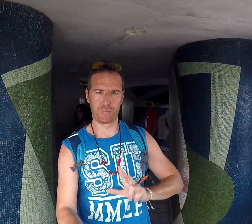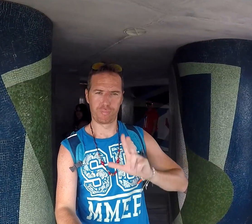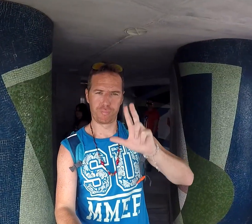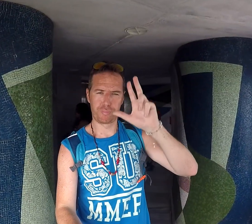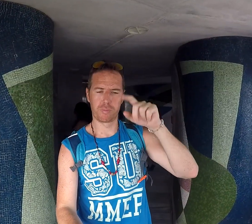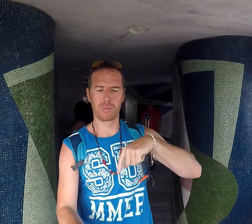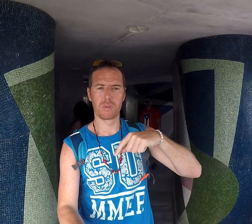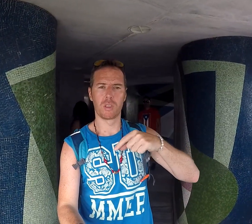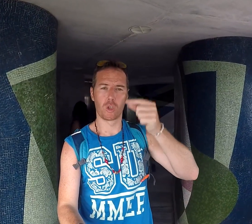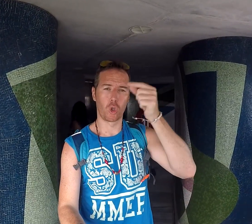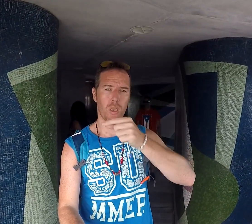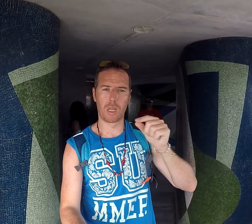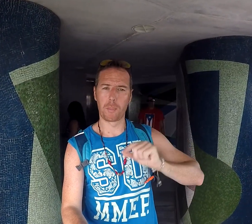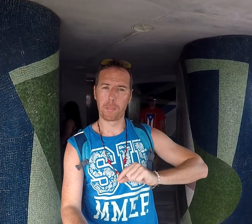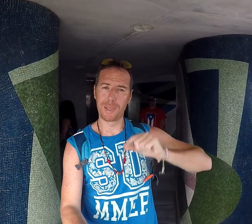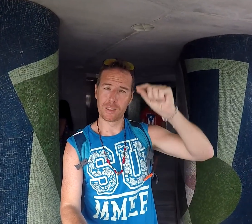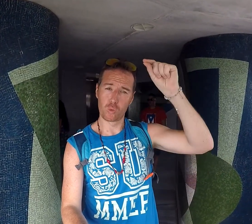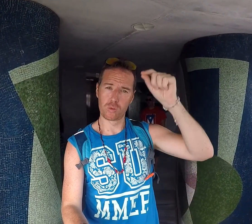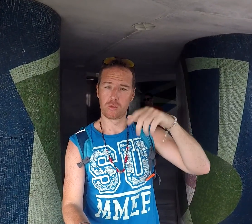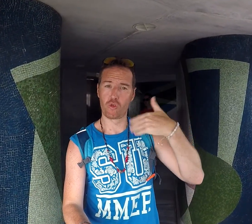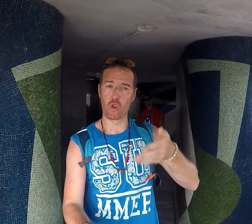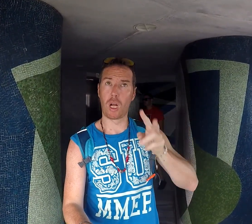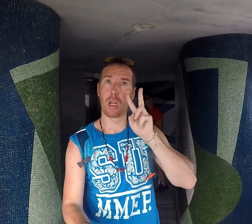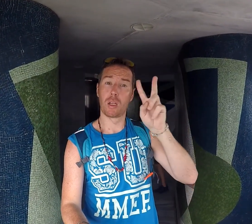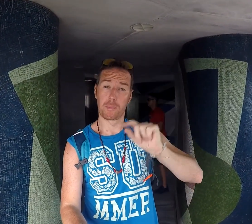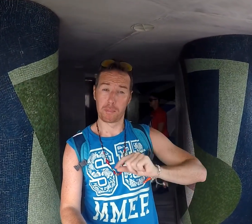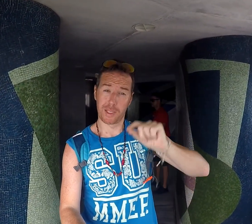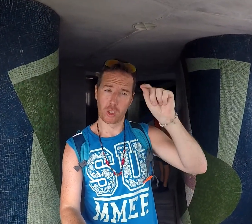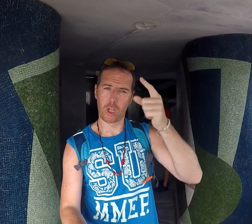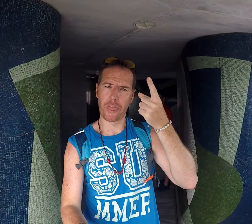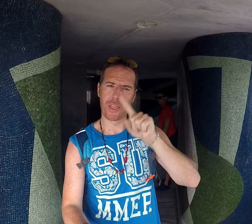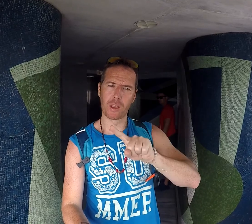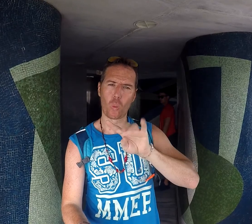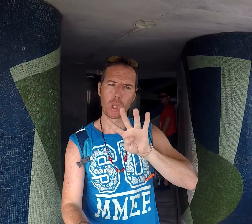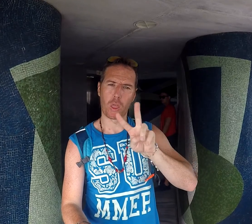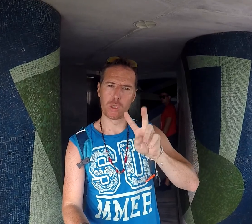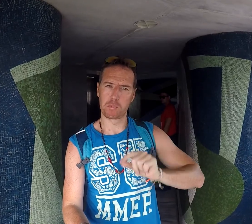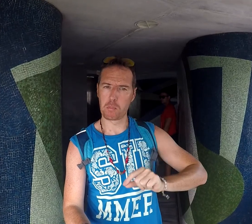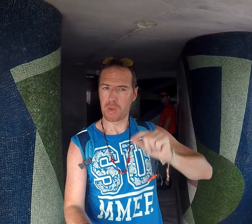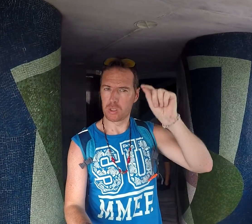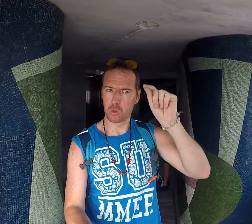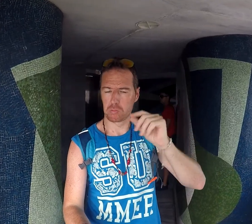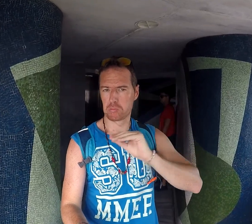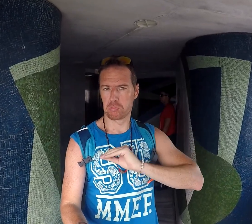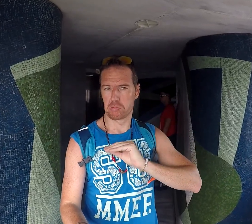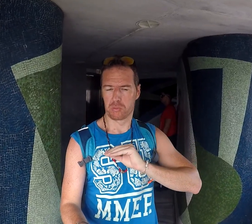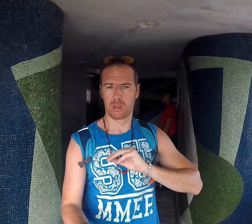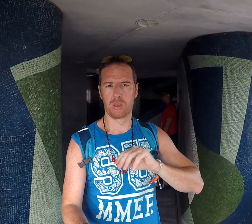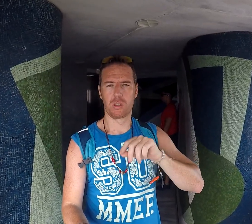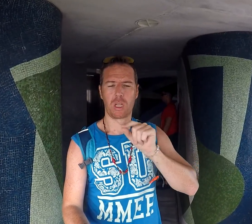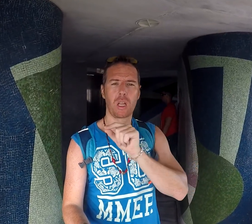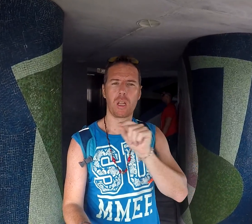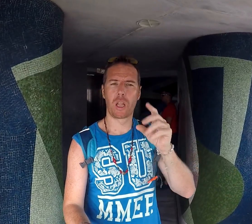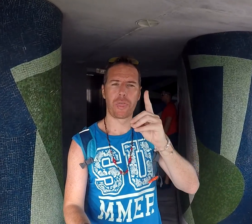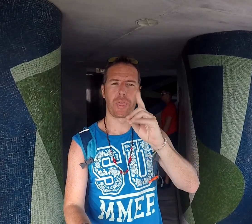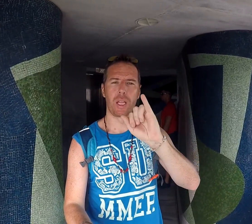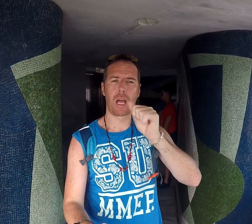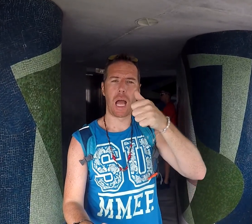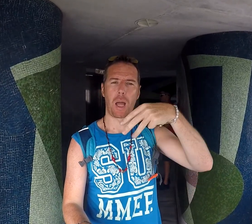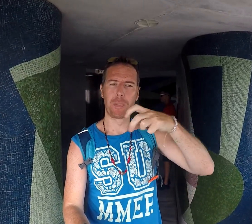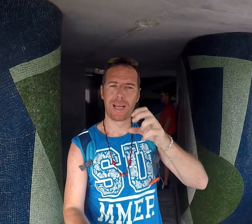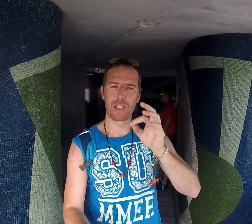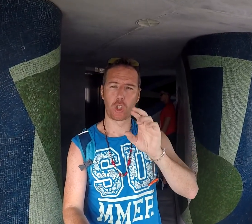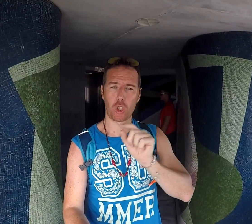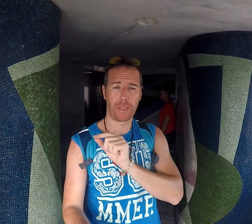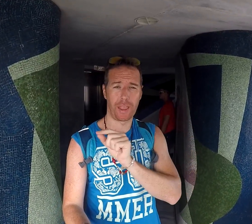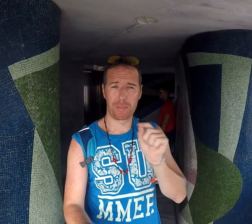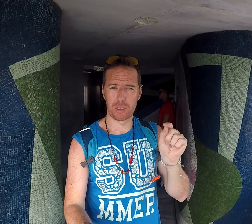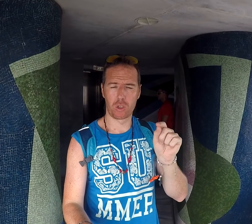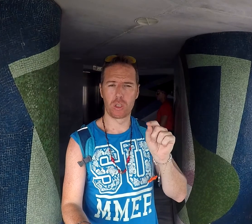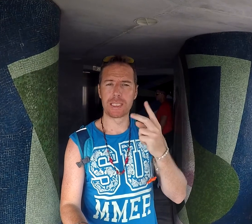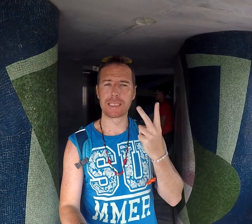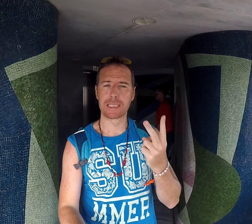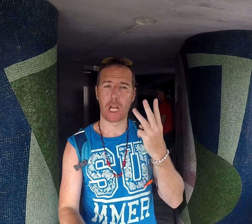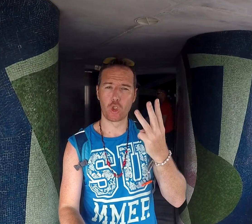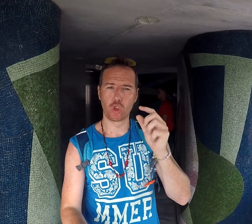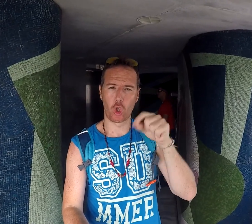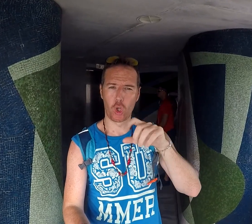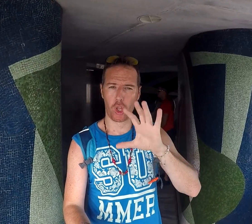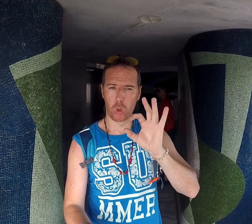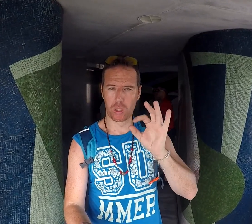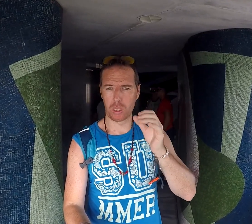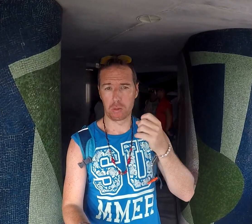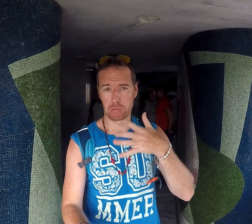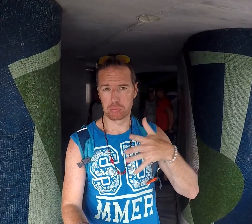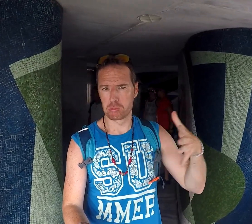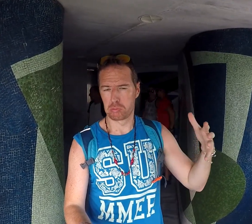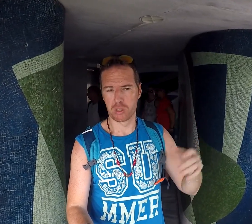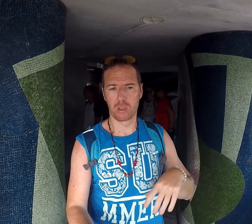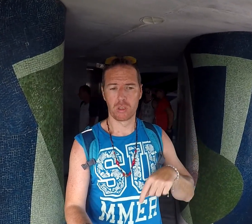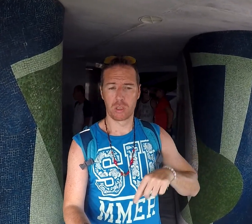Ya estamos aquí, tiene una altura de 142 metros y un diámetro de 78,50 metros